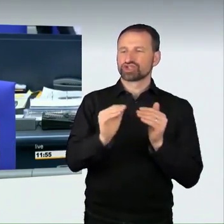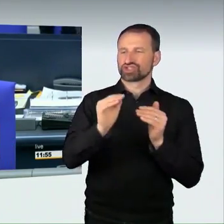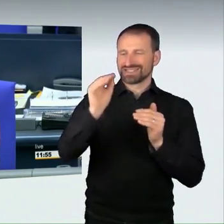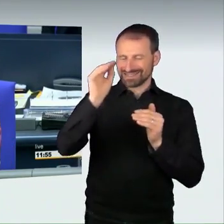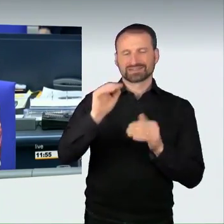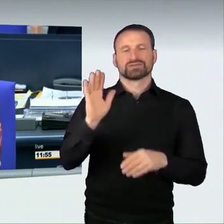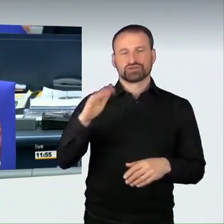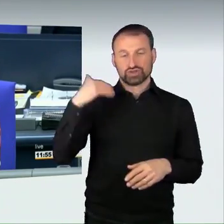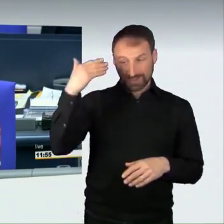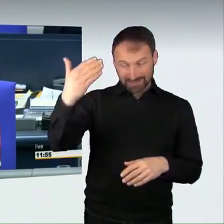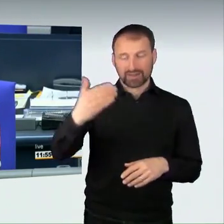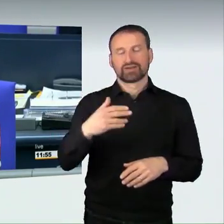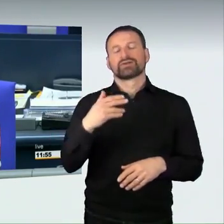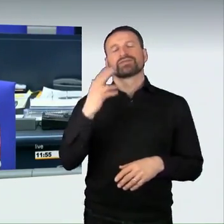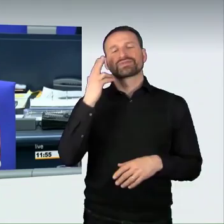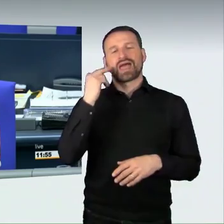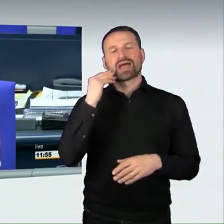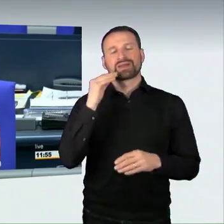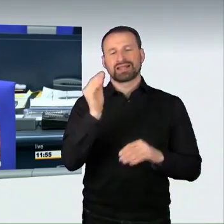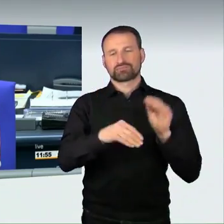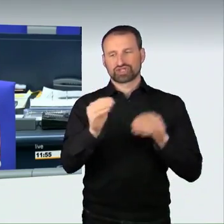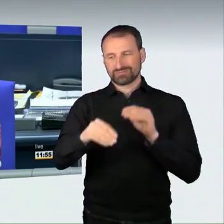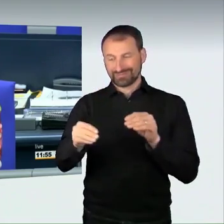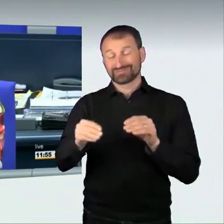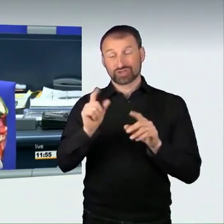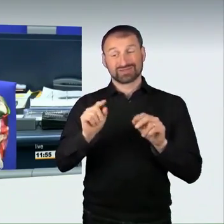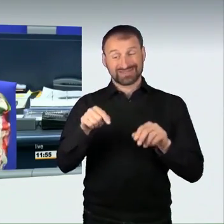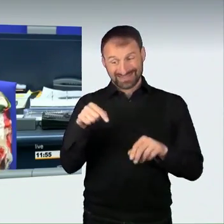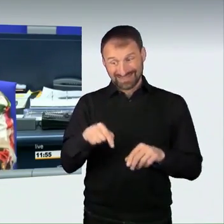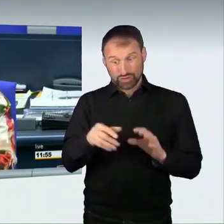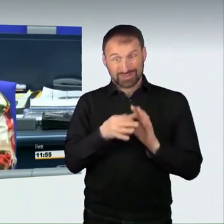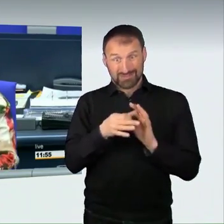Das heißt, wir haben drei namentliche Abstimmungen, die in diesem Zusammenhang